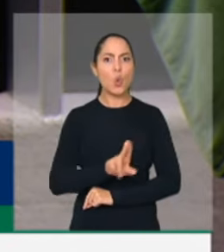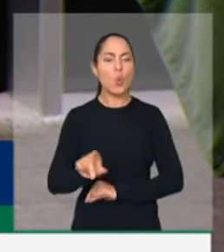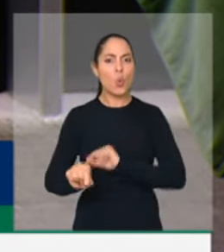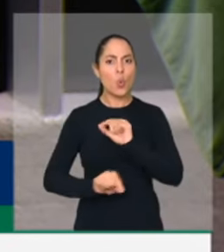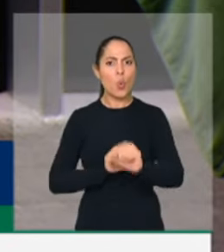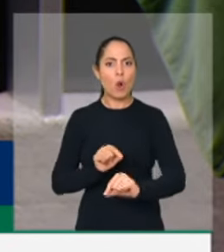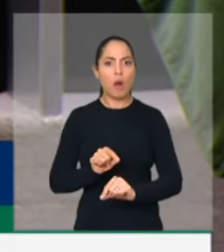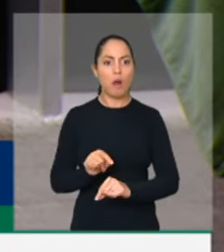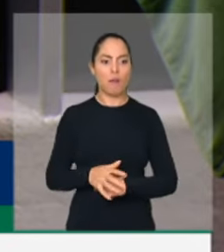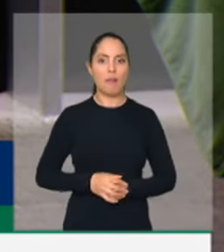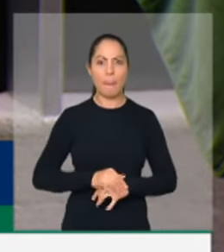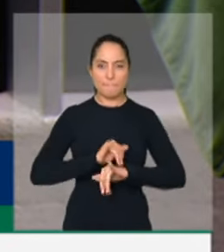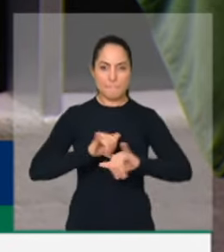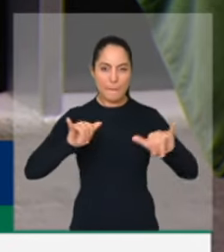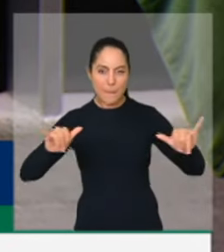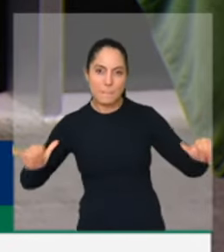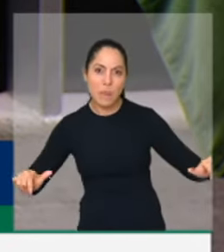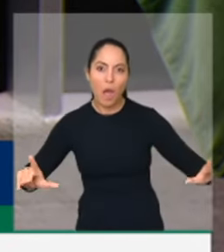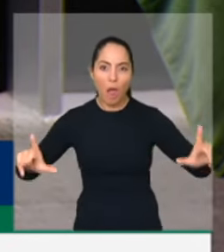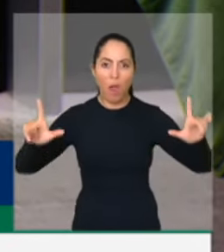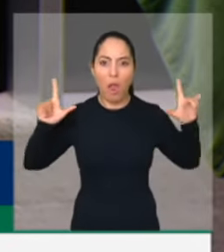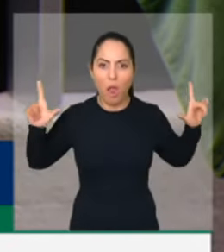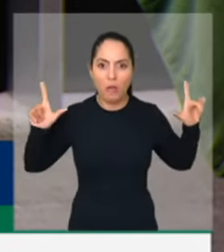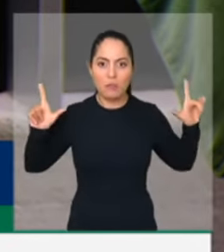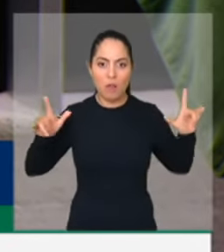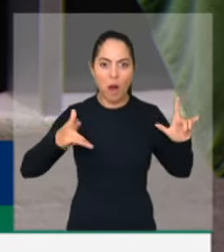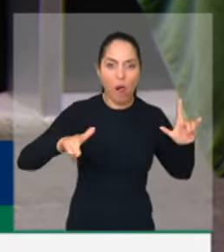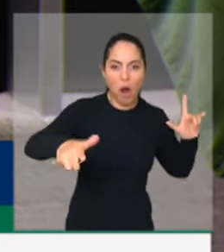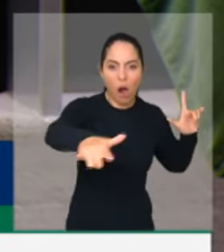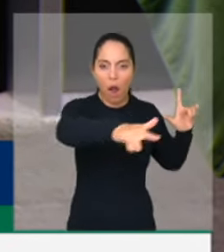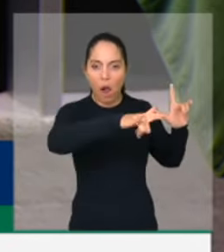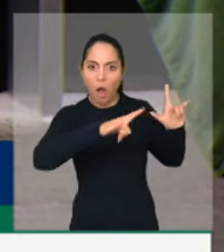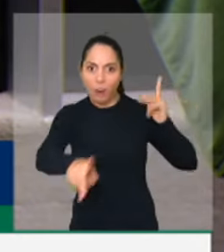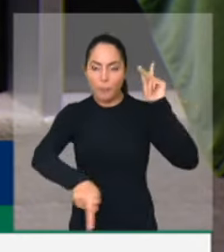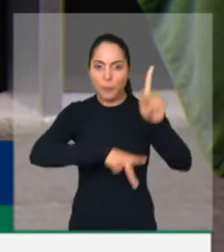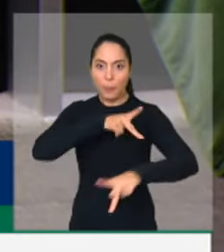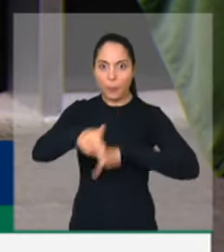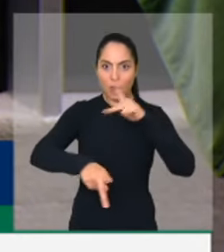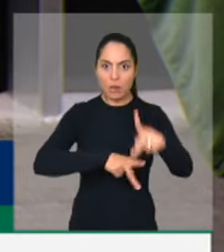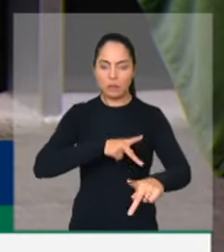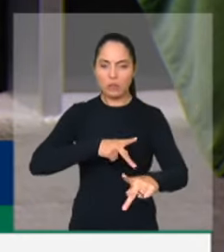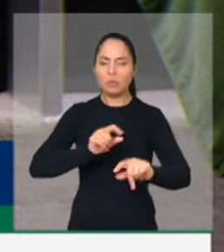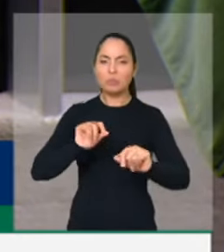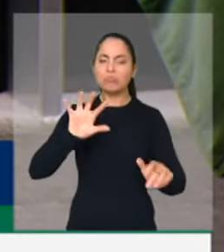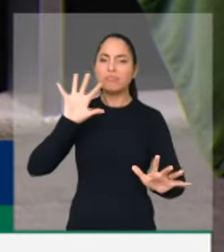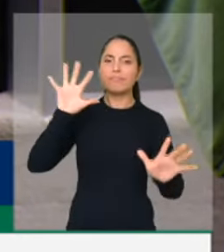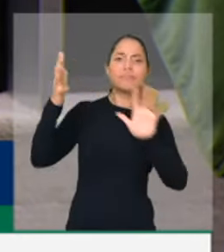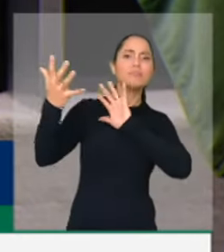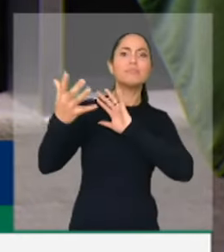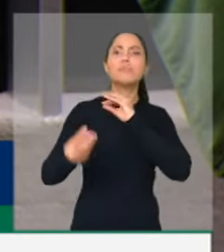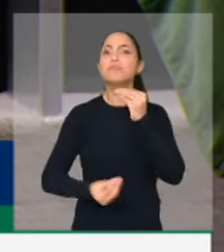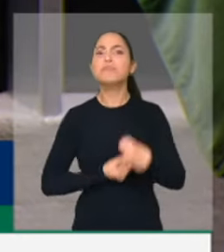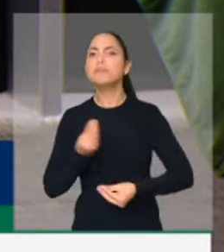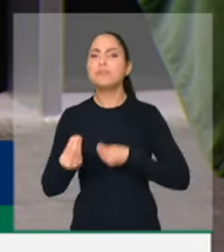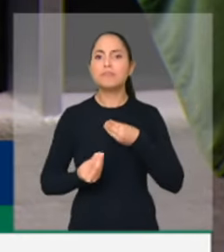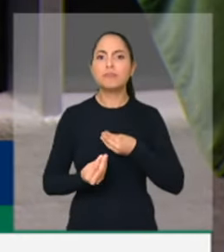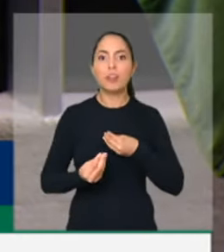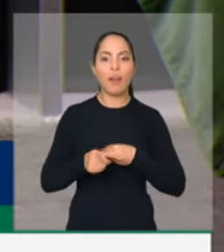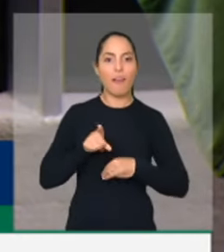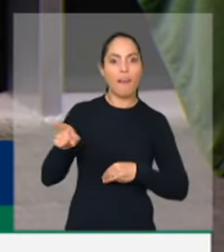MANIPULOU A OPINIÃO PÚBLICA PARA CRIAR UM CLIMA NO PAÍS PARA QUE PUDESSE, ATRAVÀS DAS SUAS ILEGALIDADES E INJUSTIÇAS LEVAR O PRESIDENTE